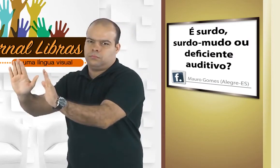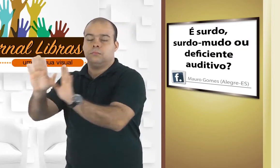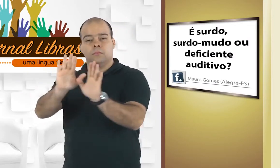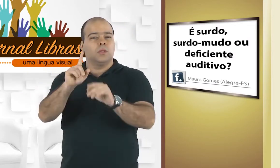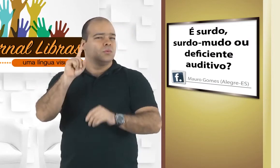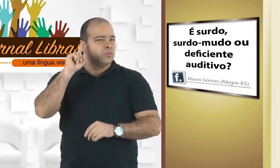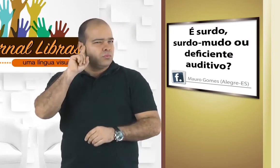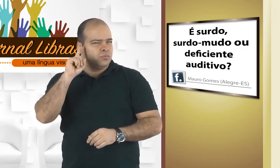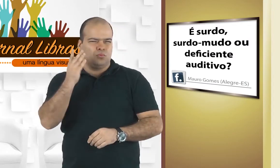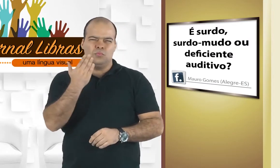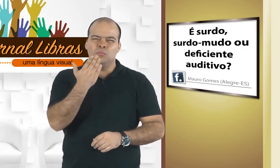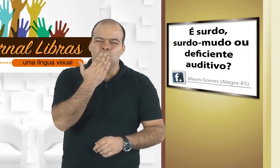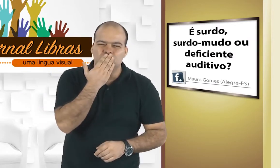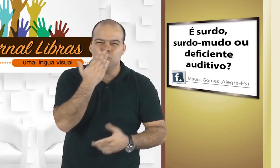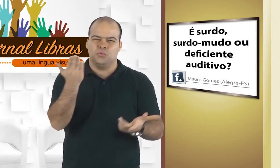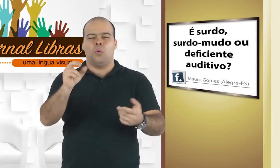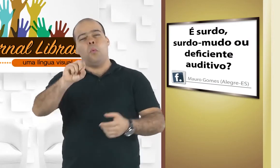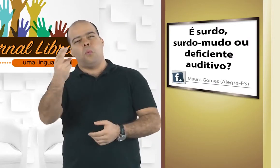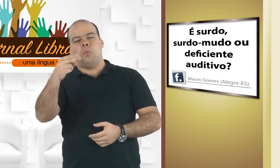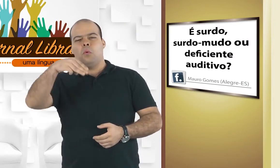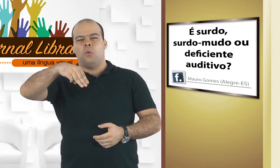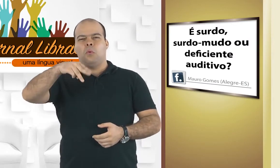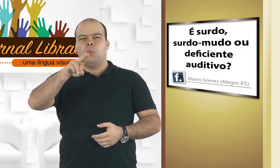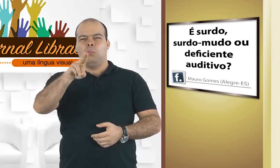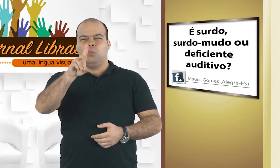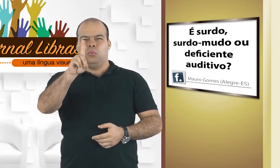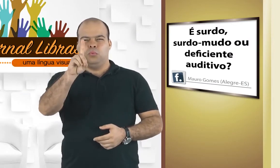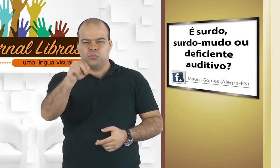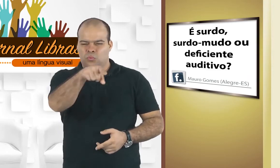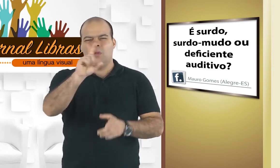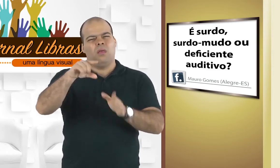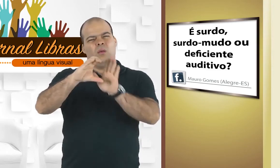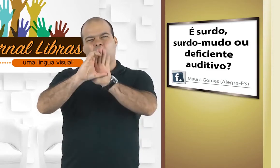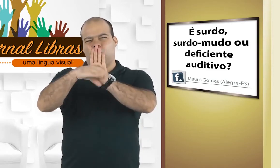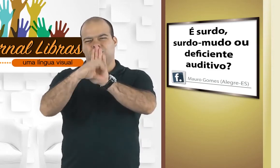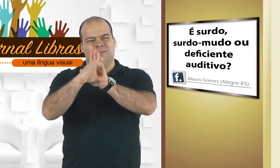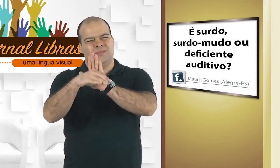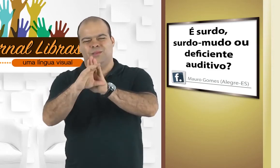Agora surdo-mudo ou mudo é uma coisa que não precisa ser usada.